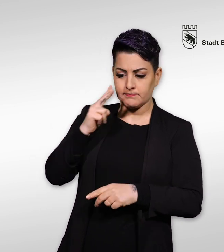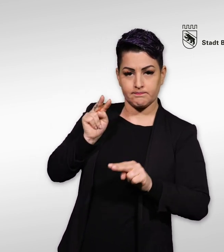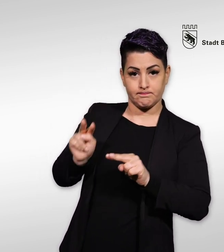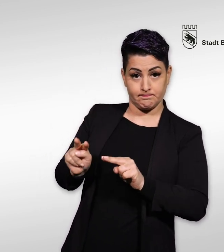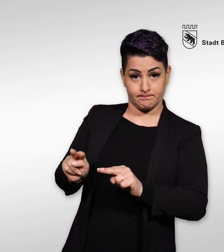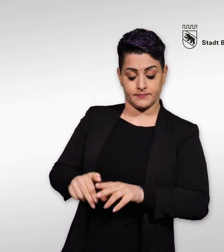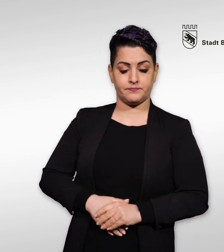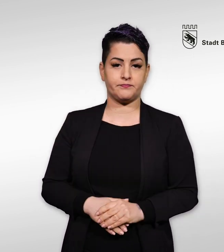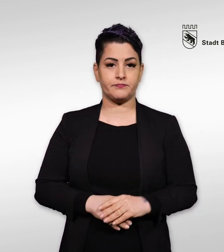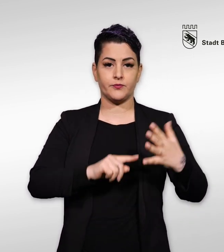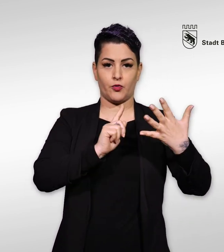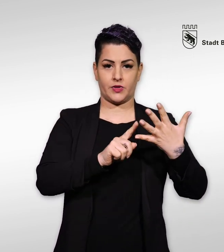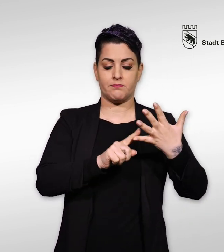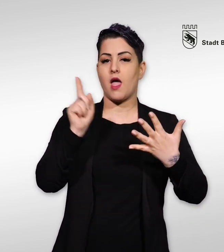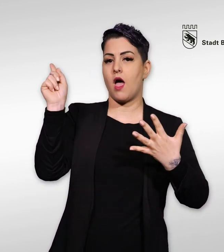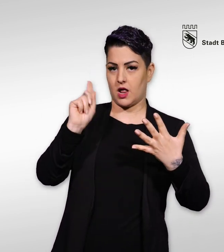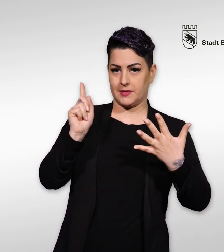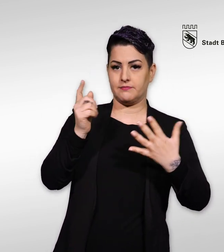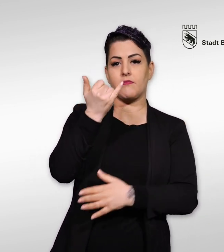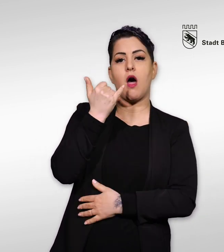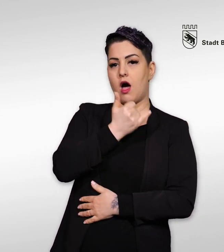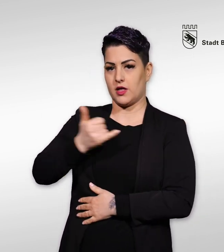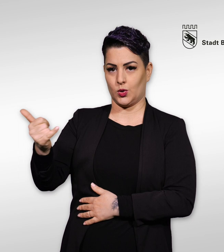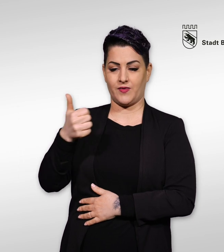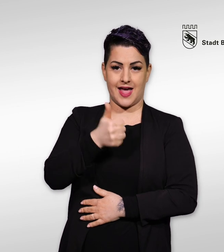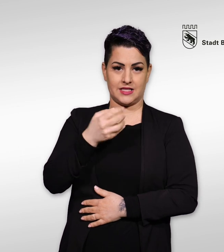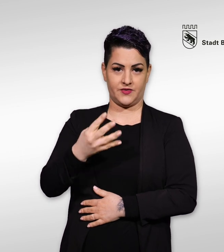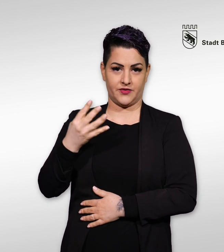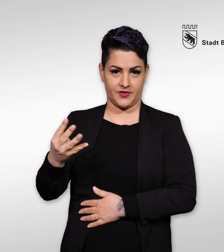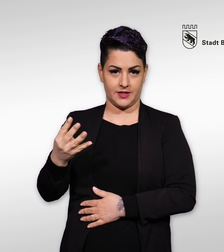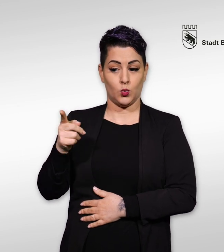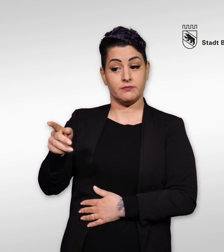5. Alarmieren Rufen Sie die Nummer 144 an und folgen Sie deren Anweisungen.